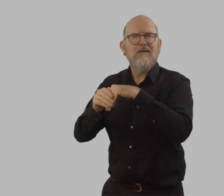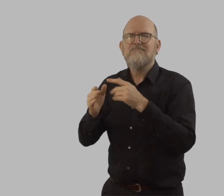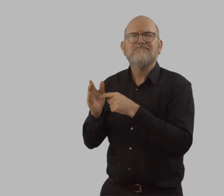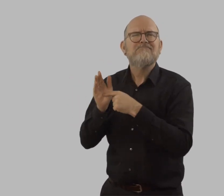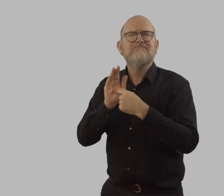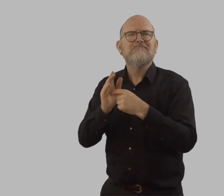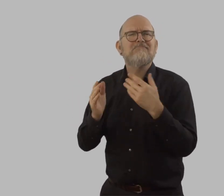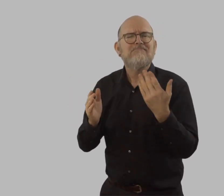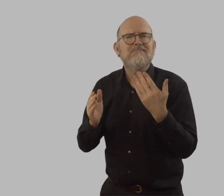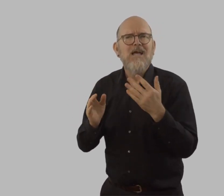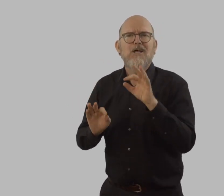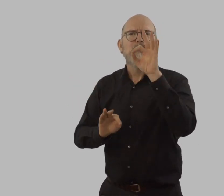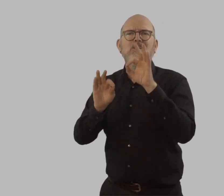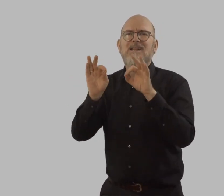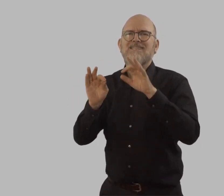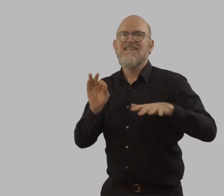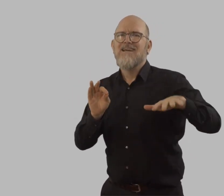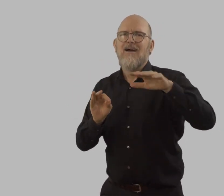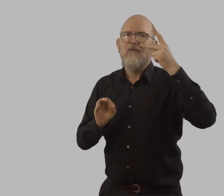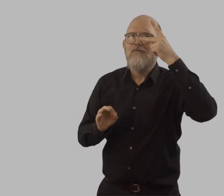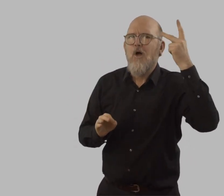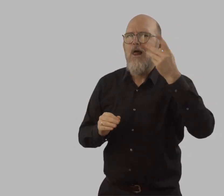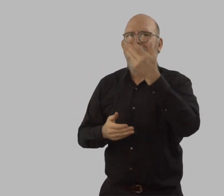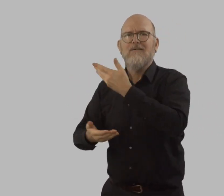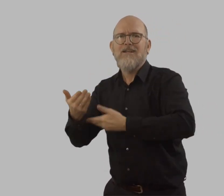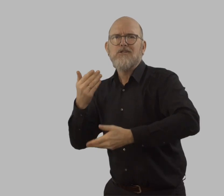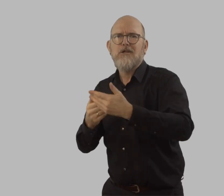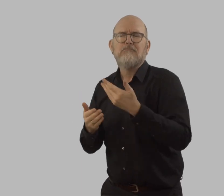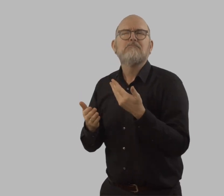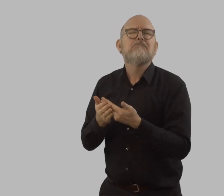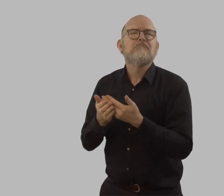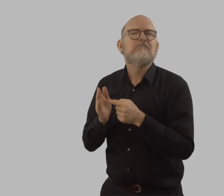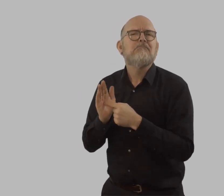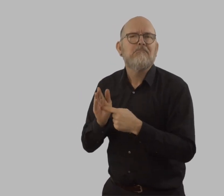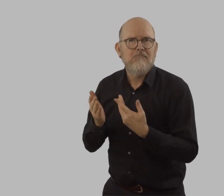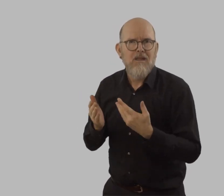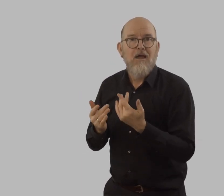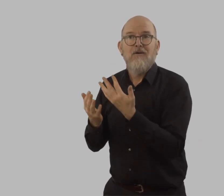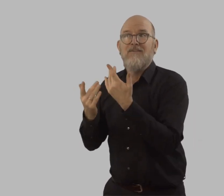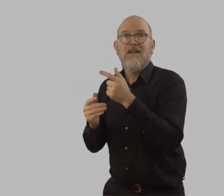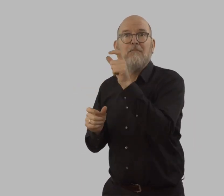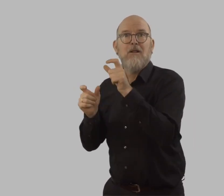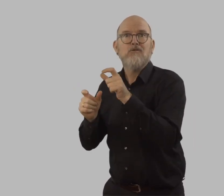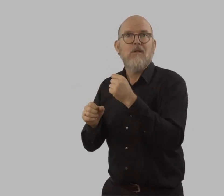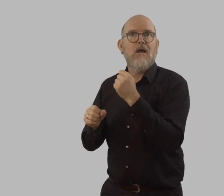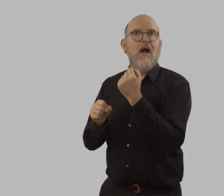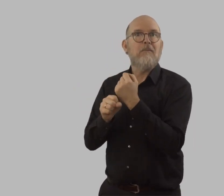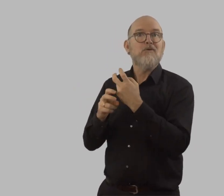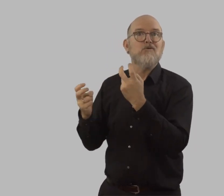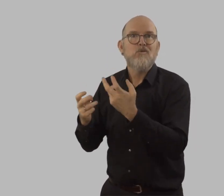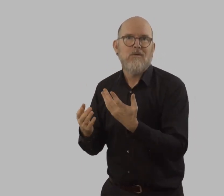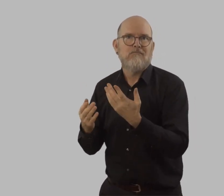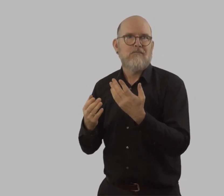mit Neuraths Statistiken über Volk und Wirtschaft. Wie viele Menschen suchen Arbeit?